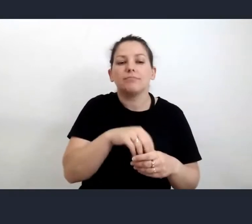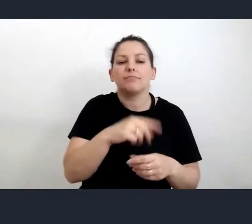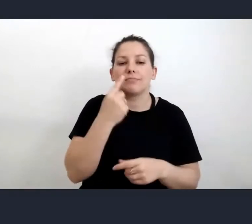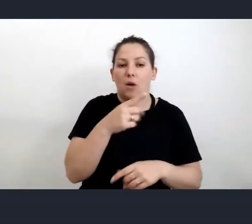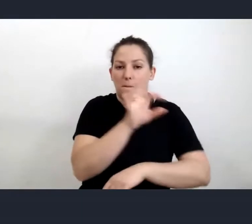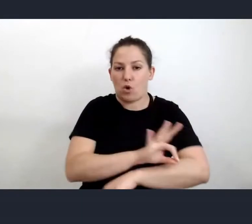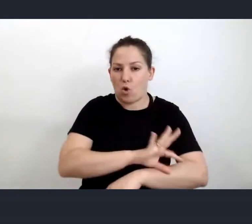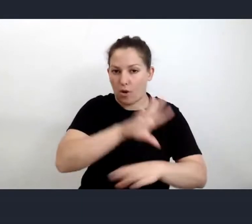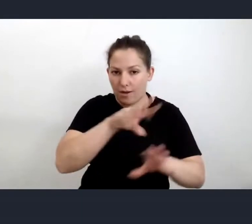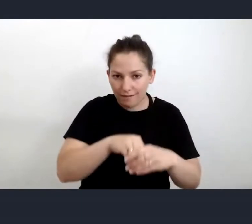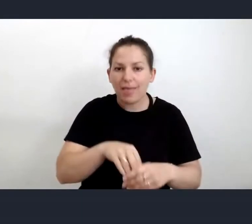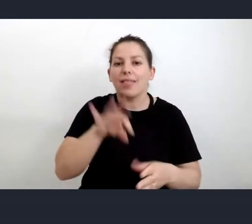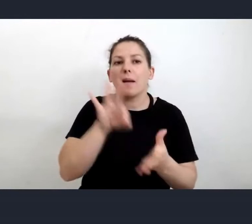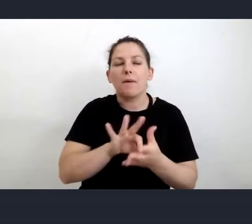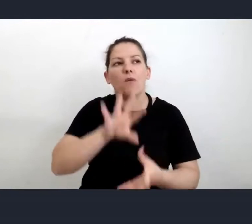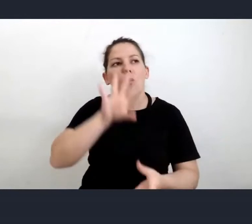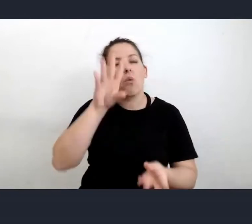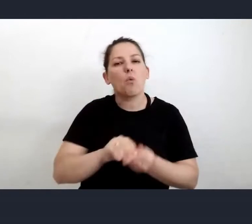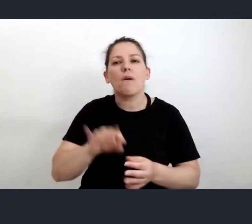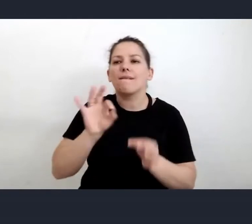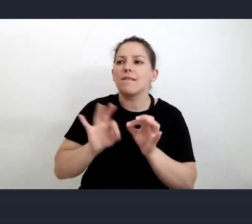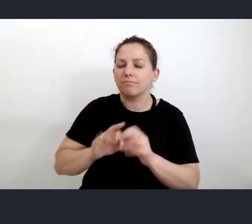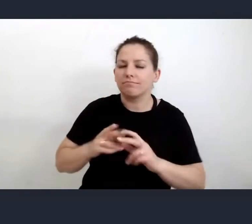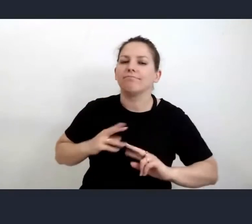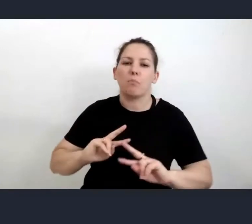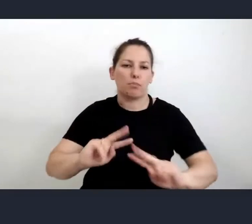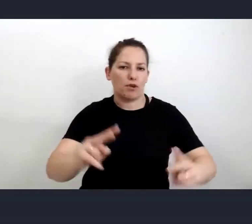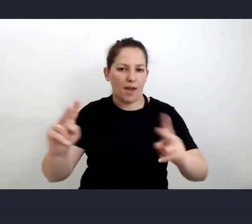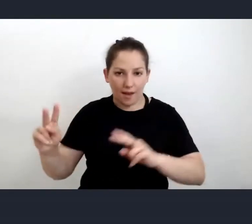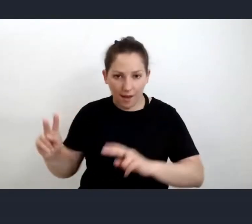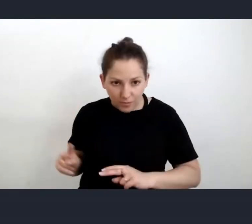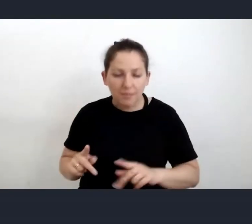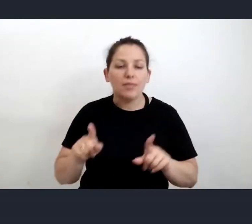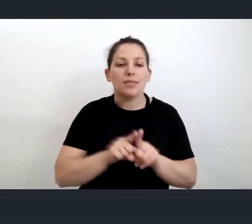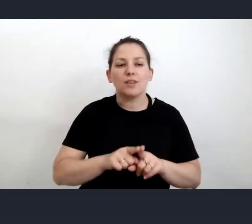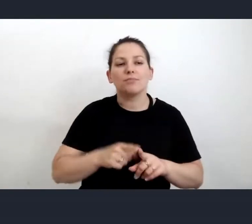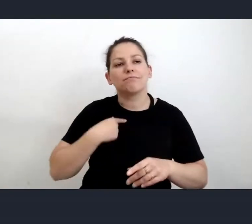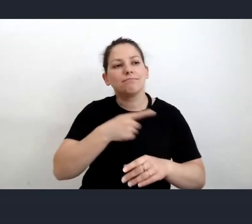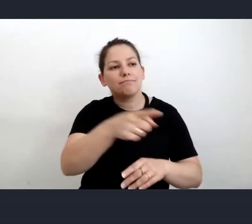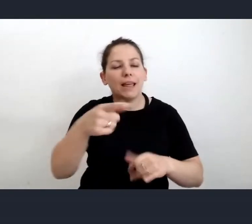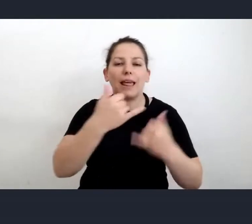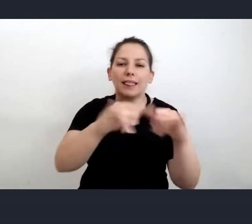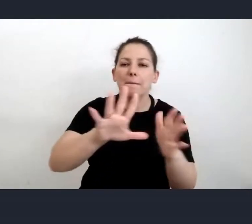Na pewno wnioski, które wyciągniemy, przekażemy, pomogą kolejnym naszym przyjaciołom, miastom, samorządom, na to,